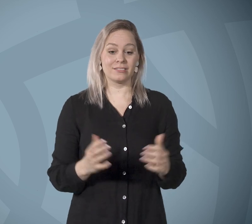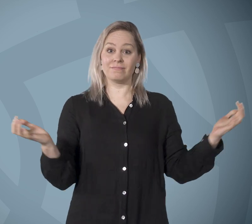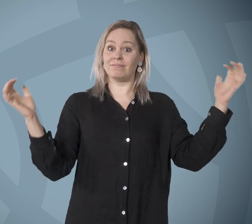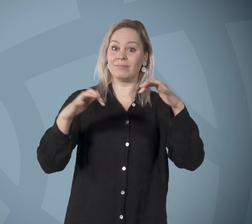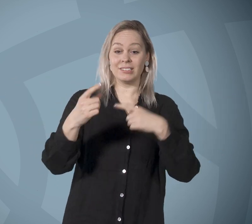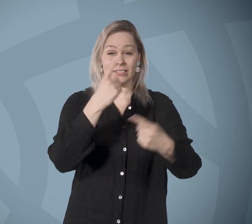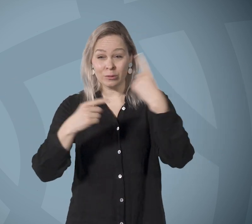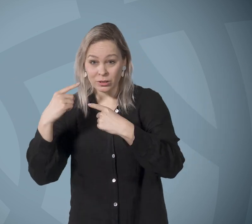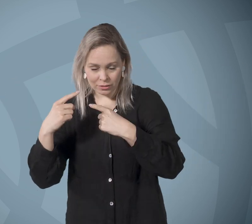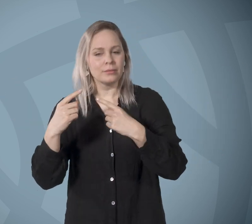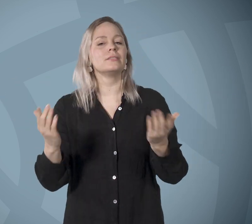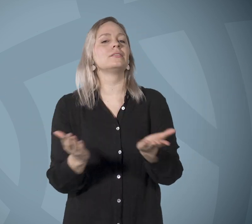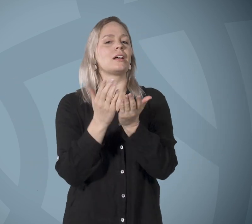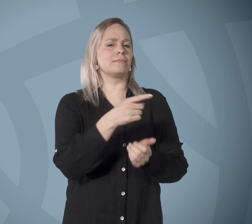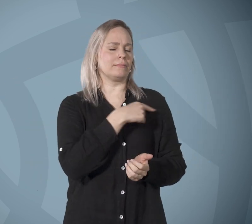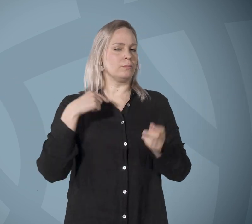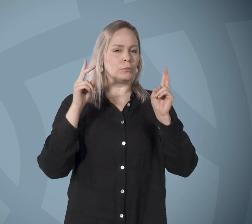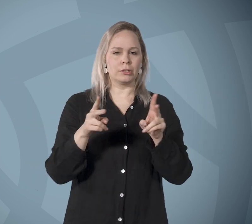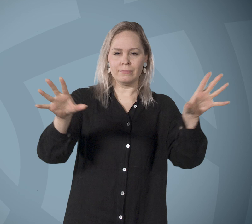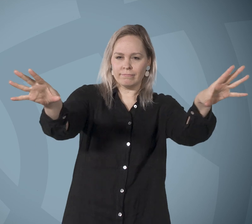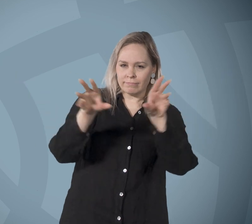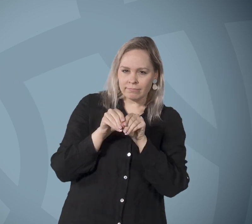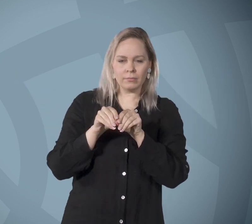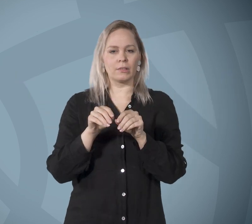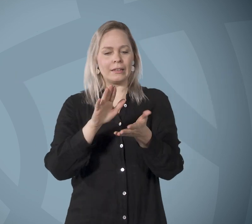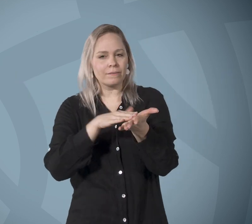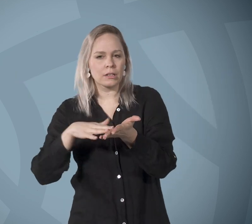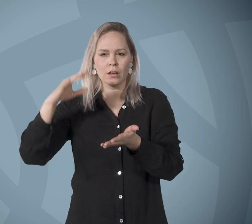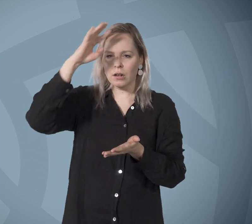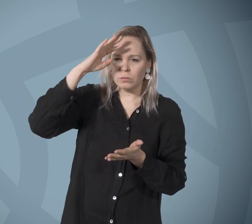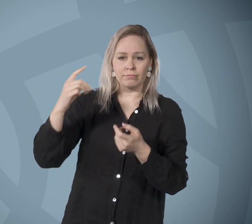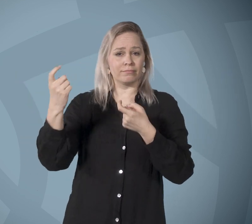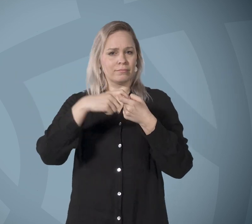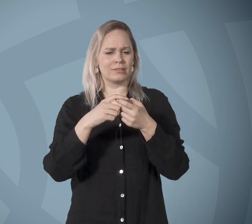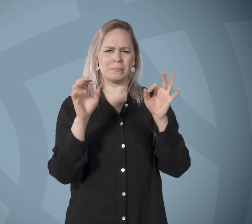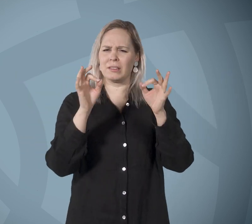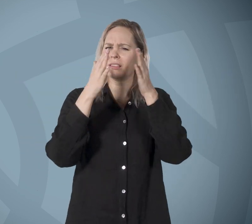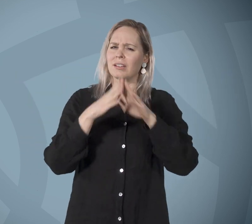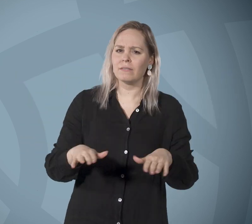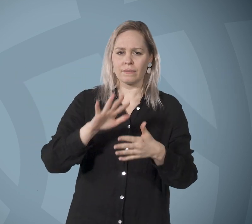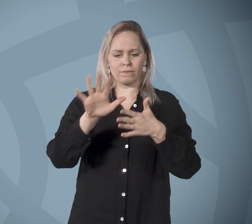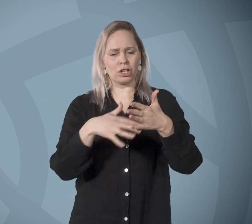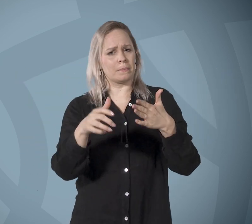Keskustelun yhteydessä koostamme myös evästystä sekä hyvinvointialueille -